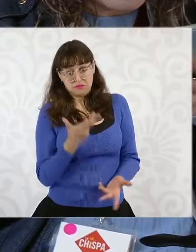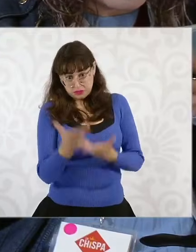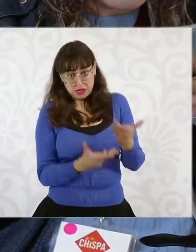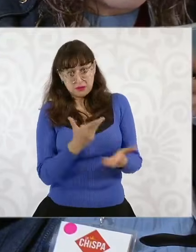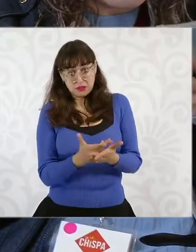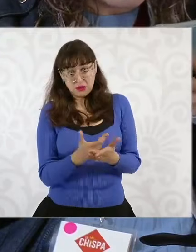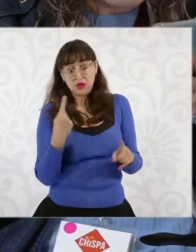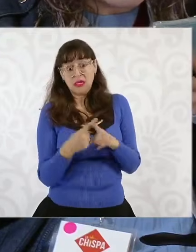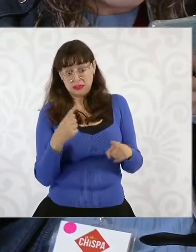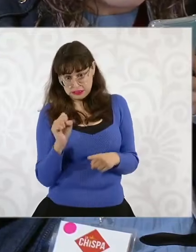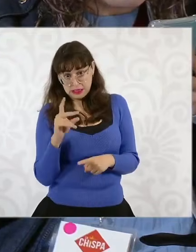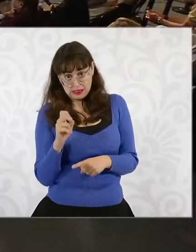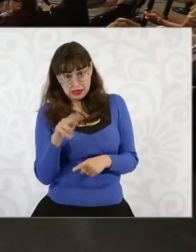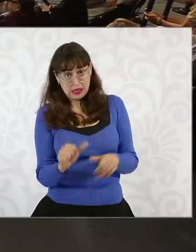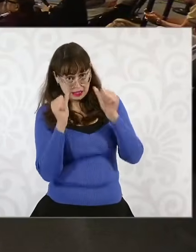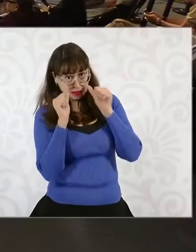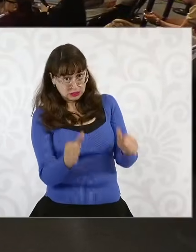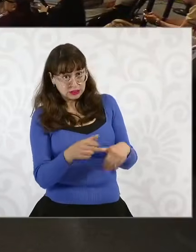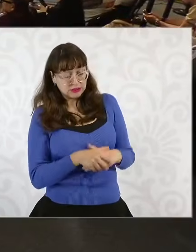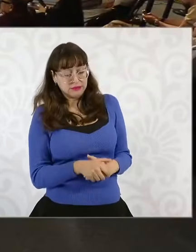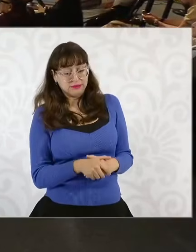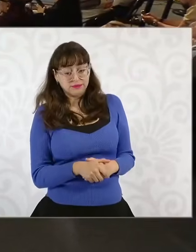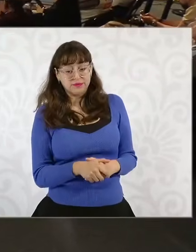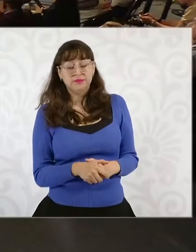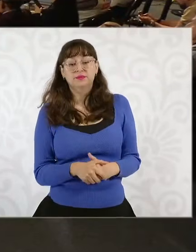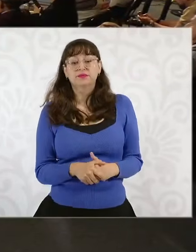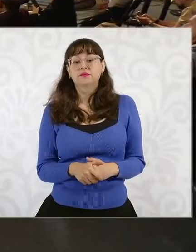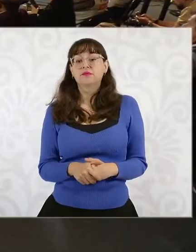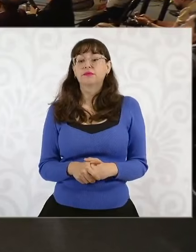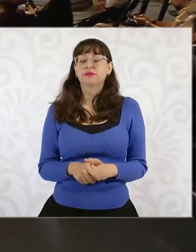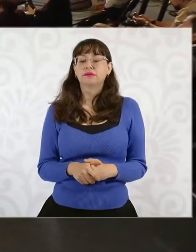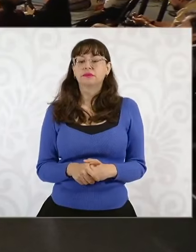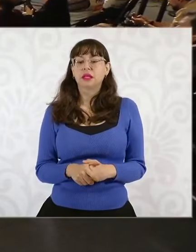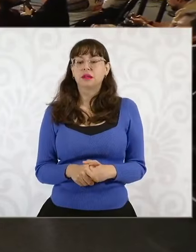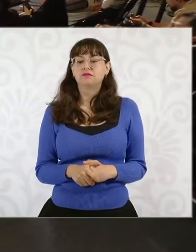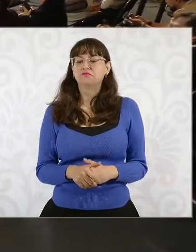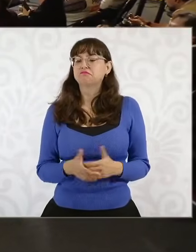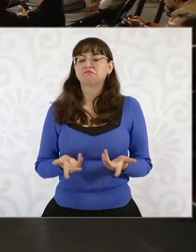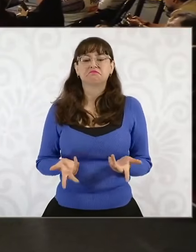es la Secretaría de Defensa Nacional. Sí. eh solamente me comentó que la estaba teniendo un